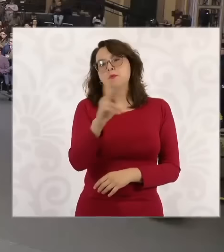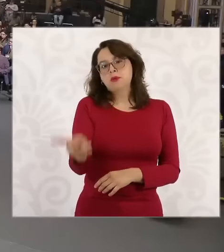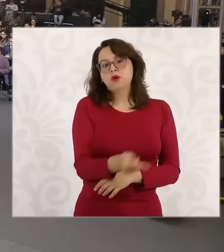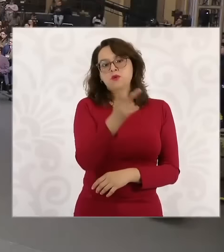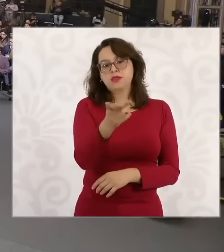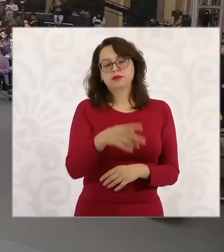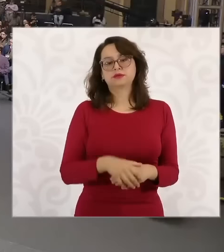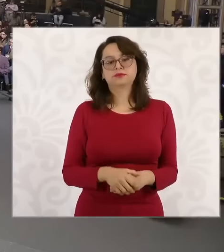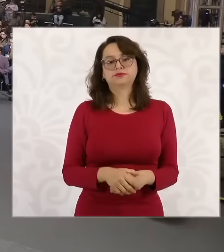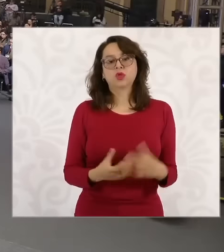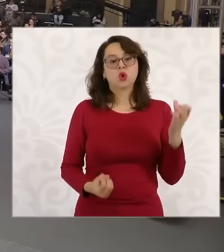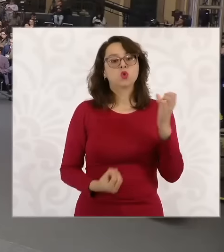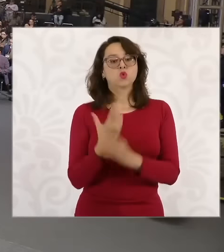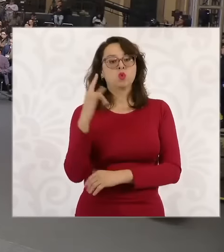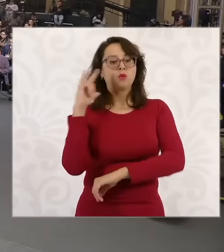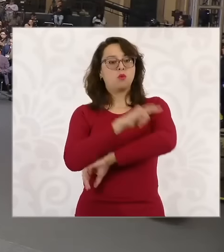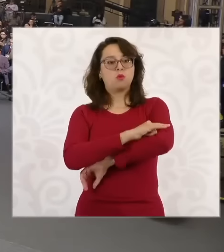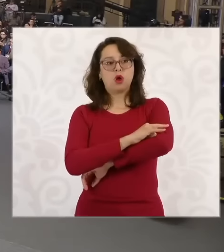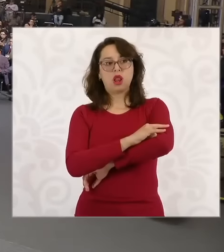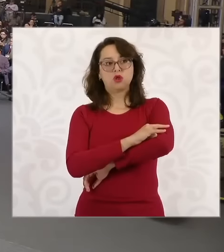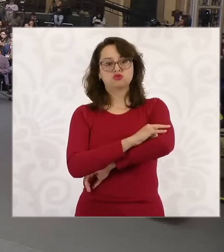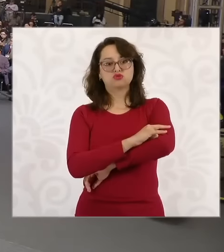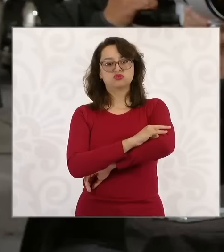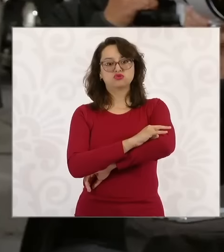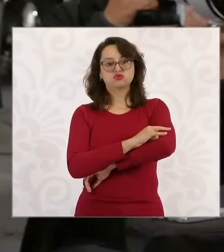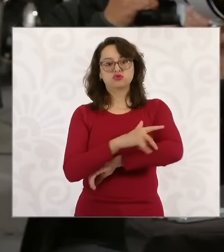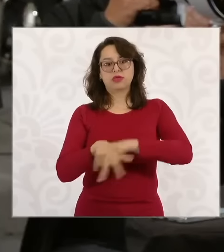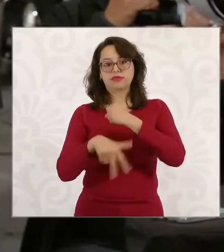se autorizaron nuevos vuelos, pero los actuales tampoco. Los 13 vuelos ya no se encuentran